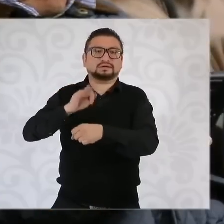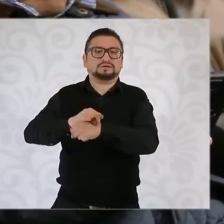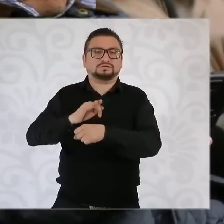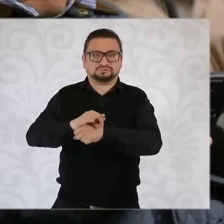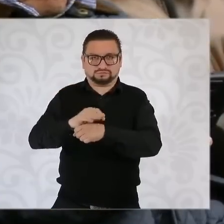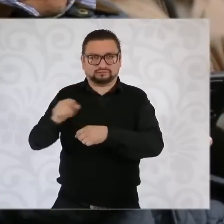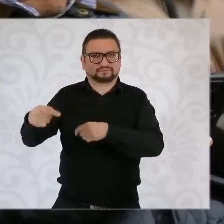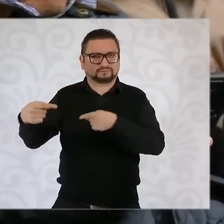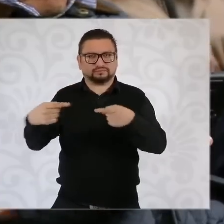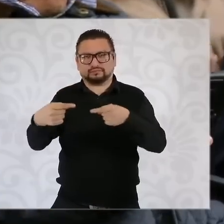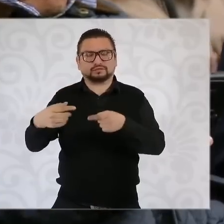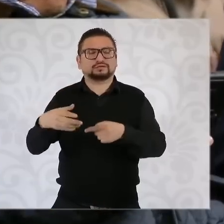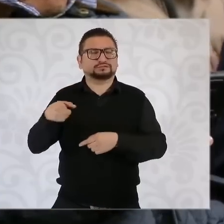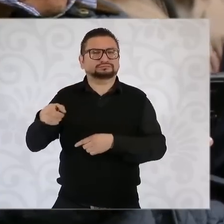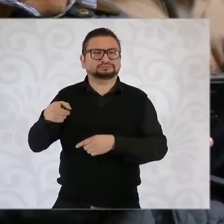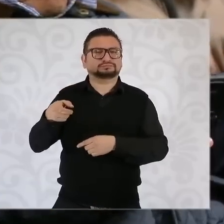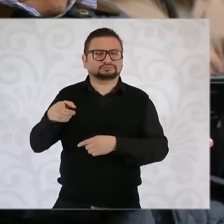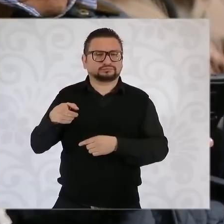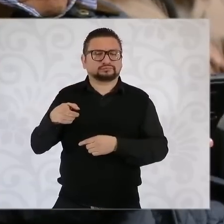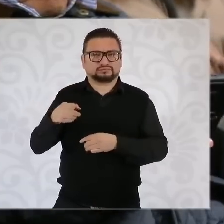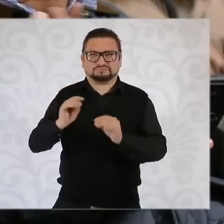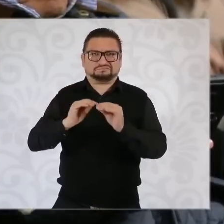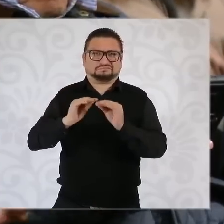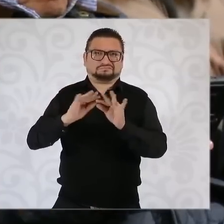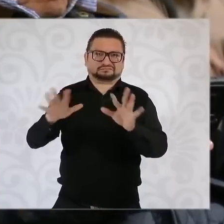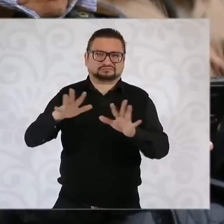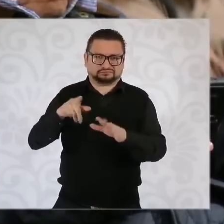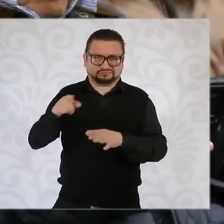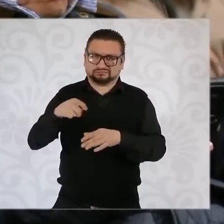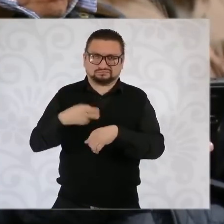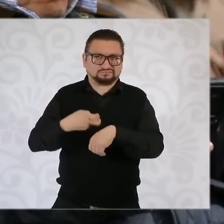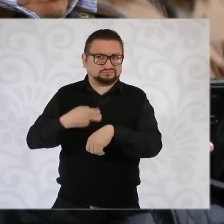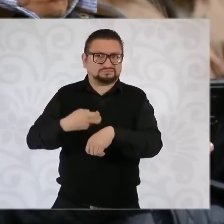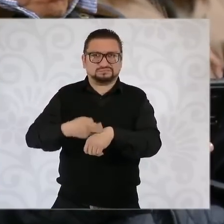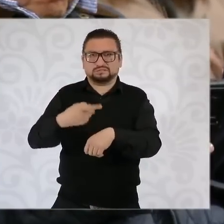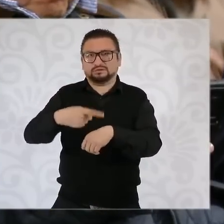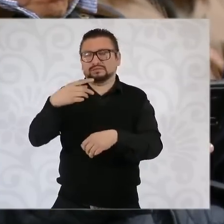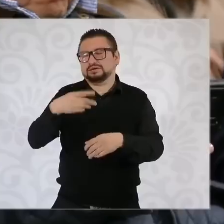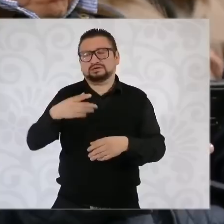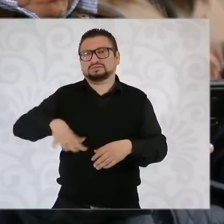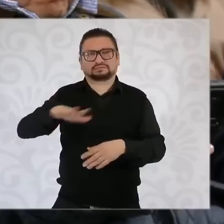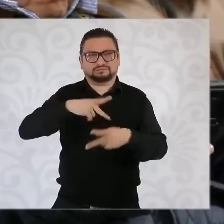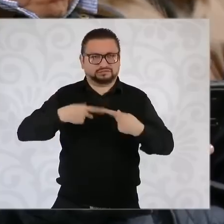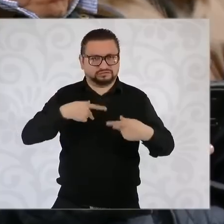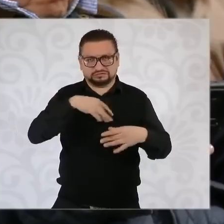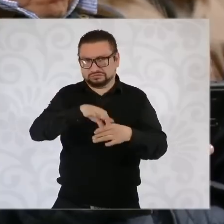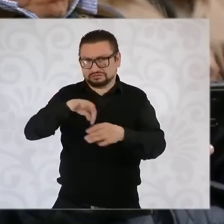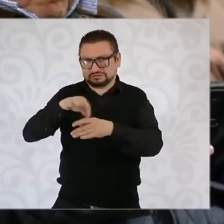que ya es pues obviamente anquilosada para la democracia mexicana y un proyecto que ustedes